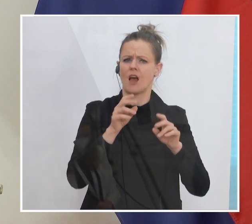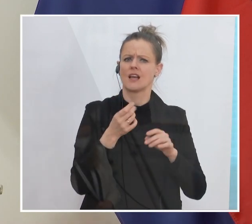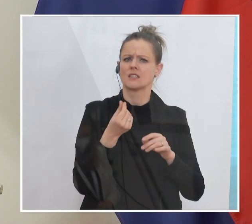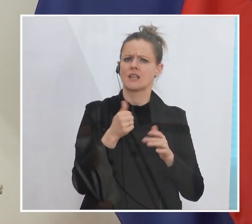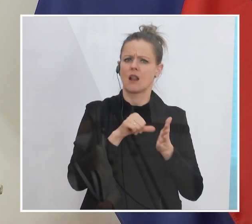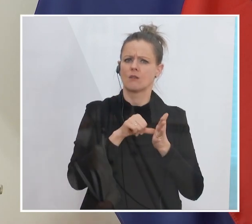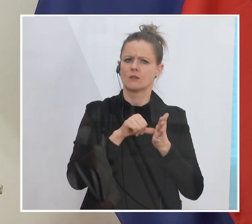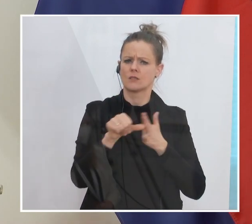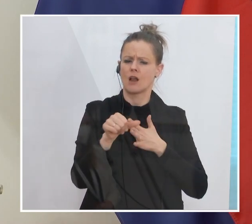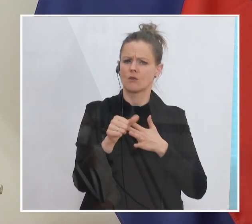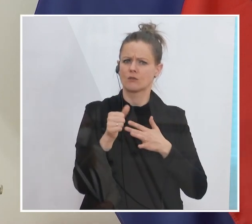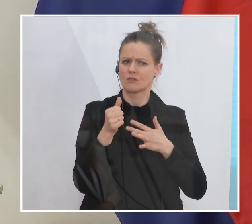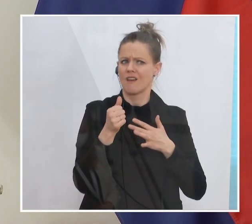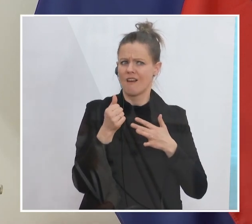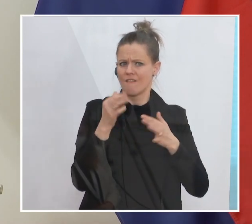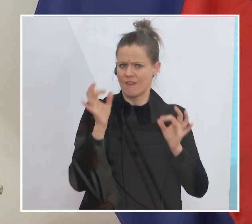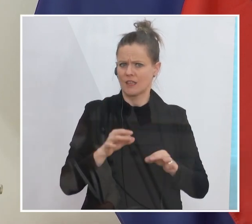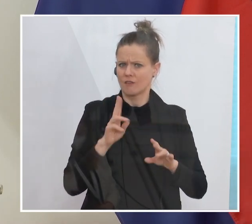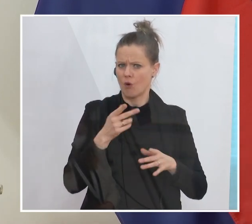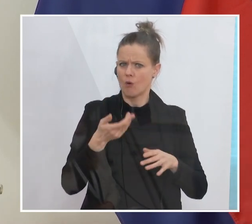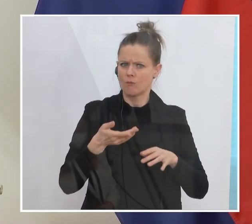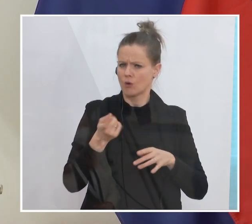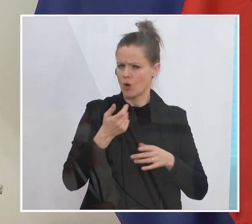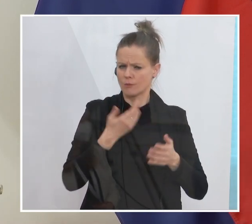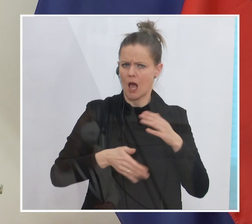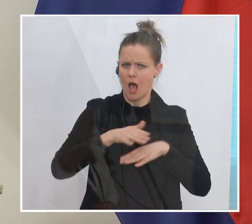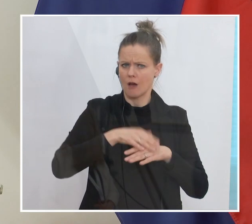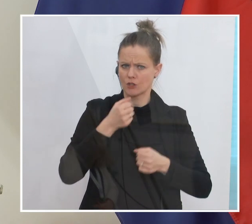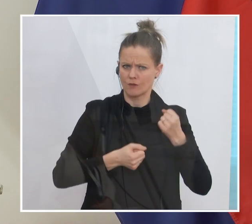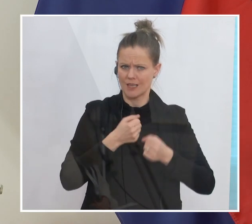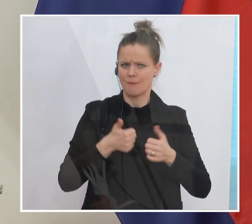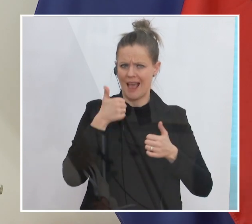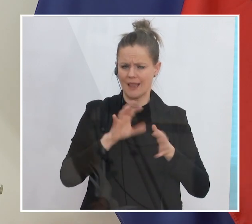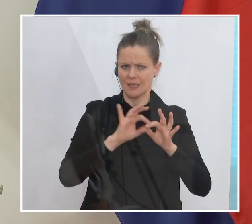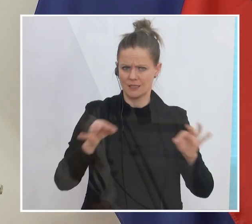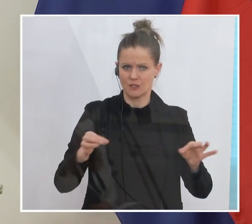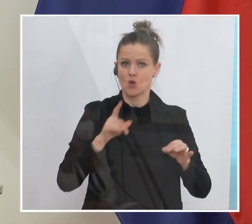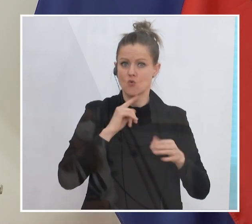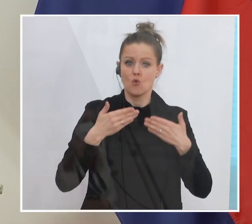sehr schwierig wird. Aber ein konkreter Satz auch noch dazu: Das Aufsperren allein heißt noch nicht,